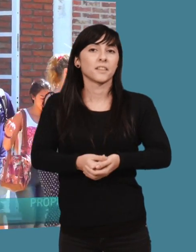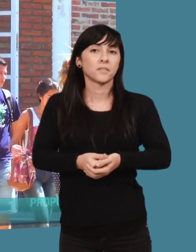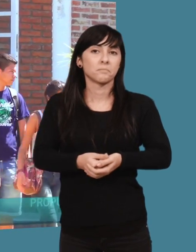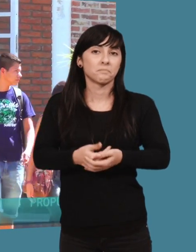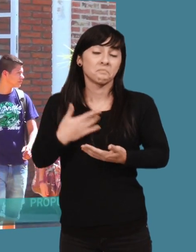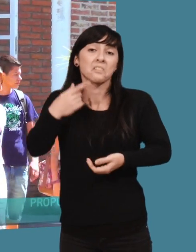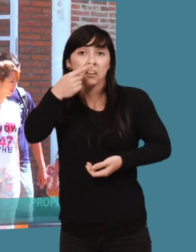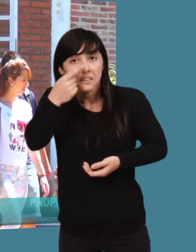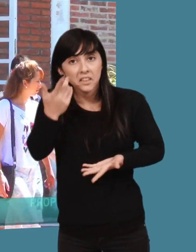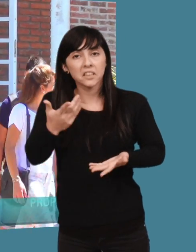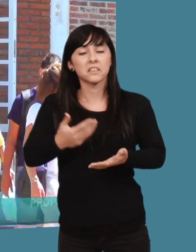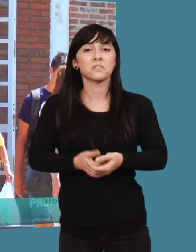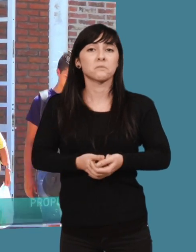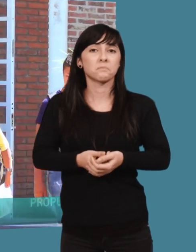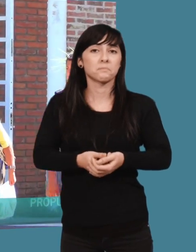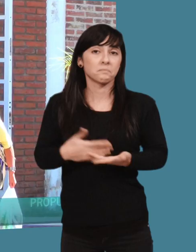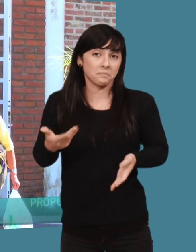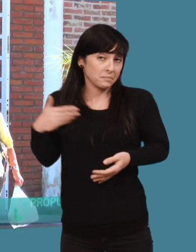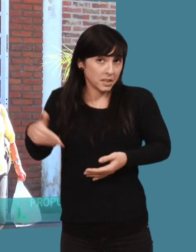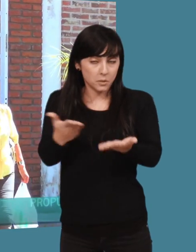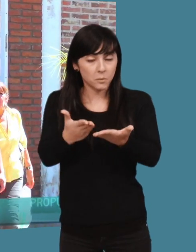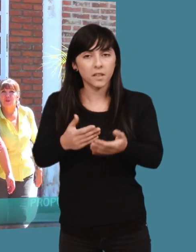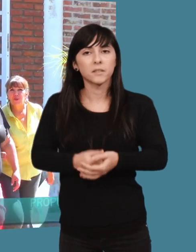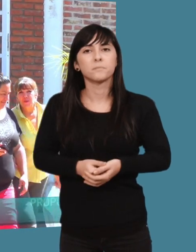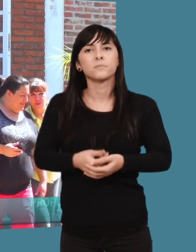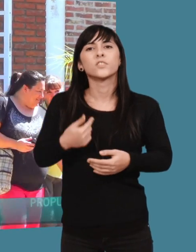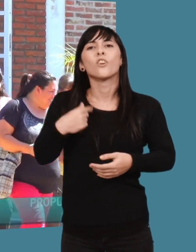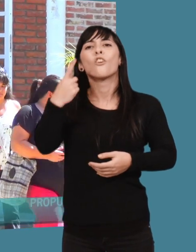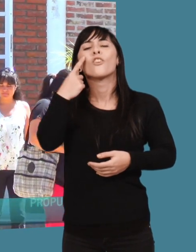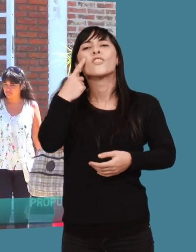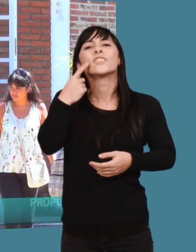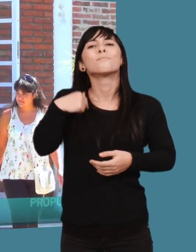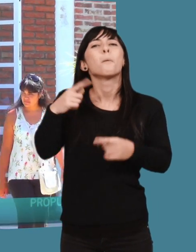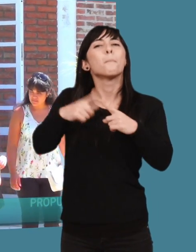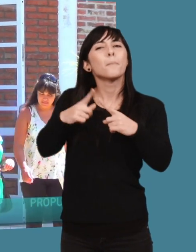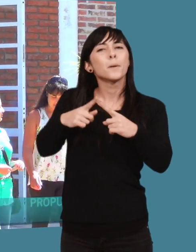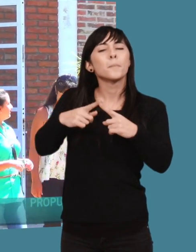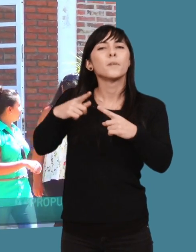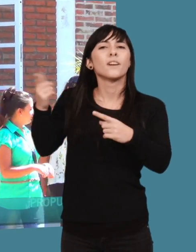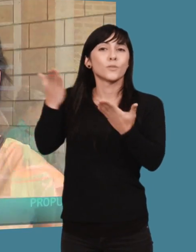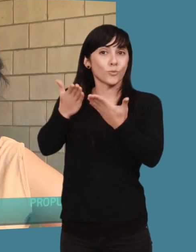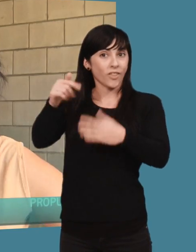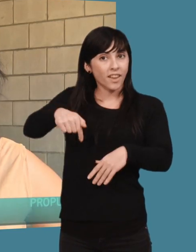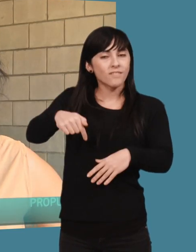Me interesó, así que me vine a estudiar... Conocí, porque tengo una prima y estudió acá.